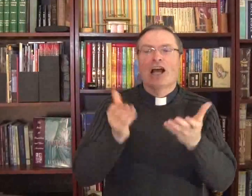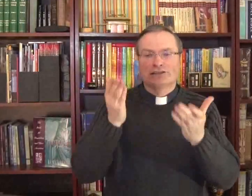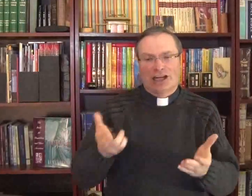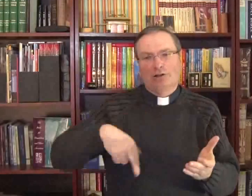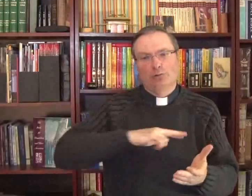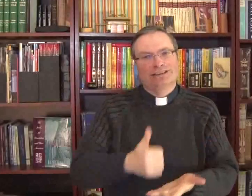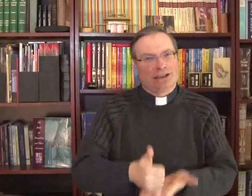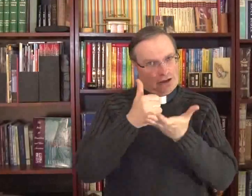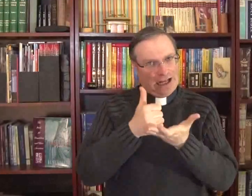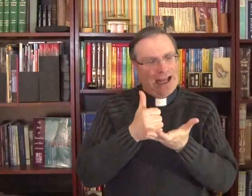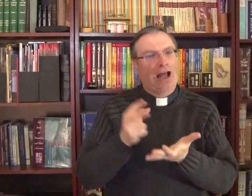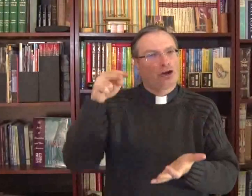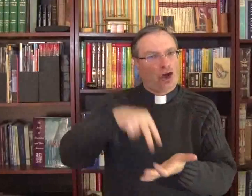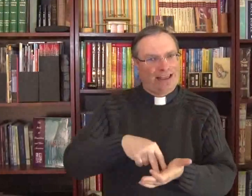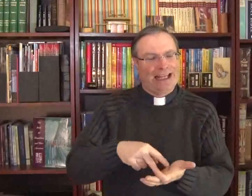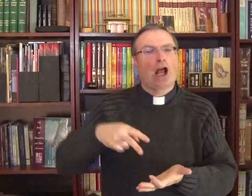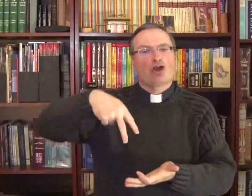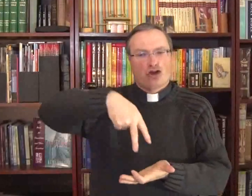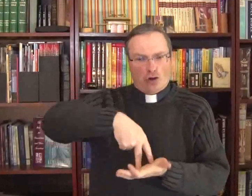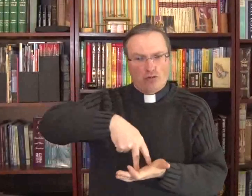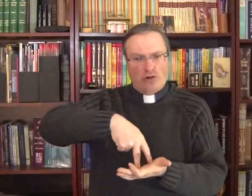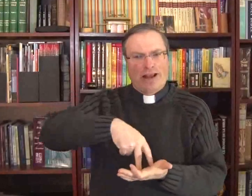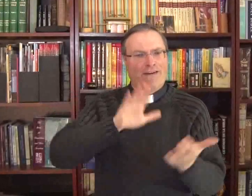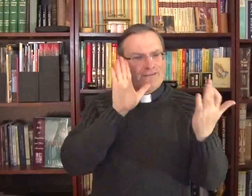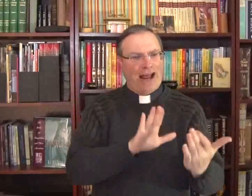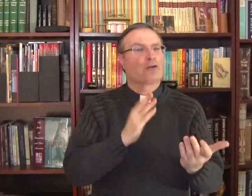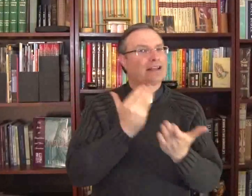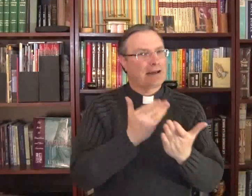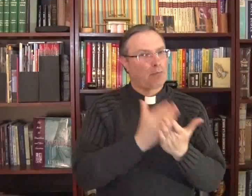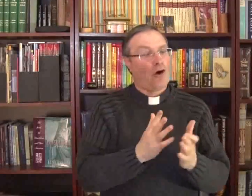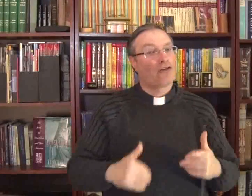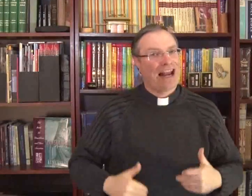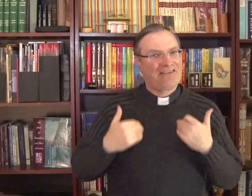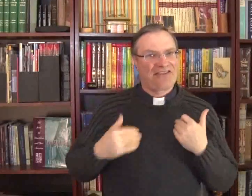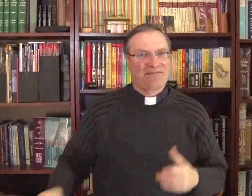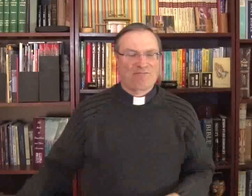cela nous aidera à tenir debout face aux épreuves de la vie.